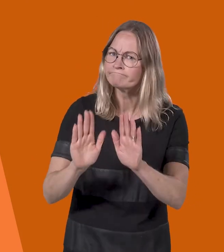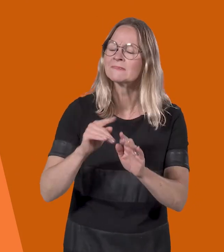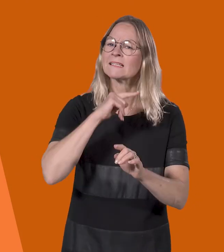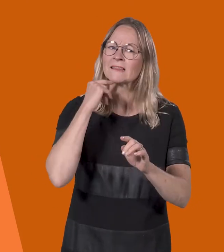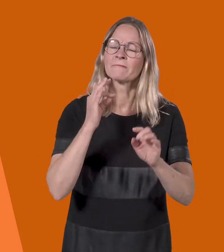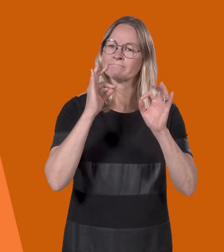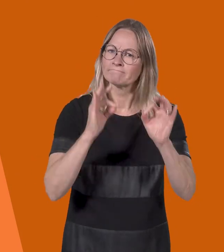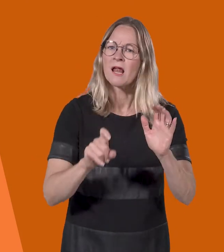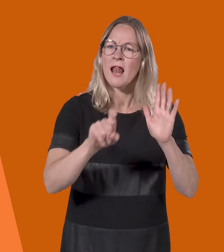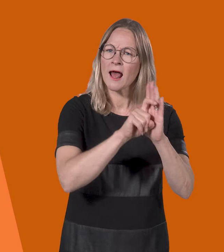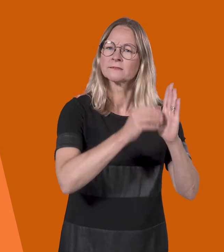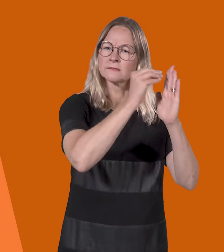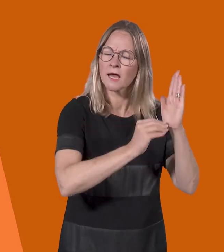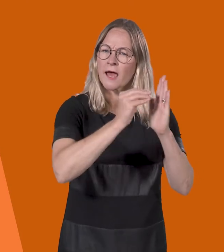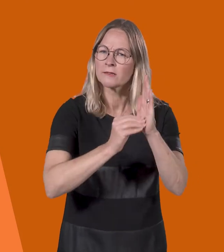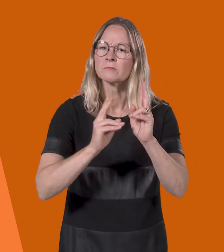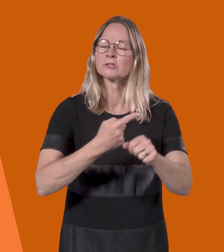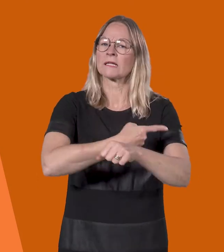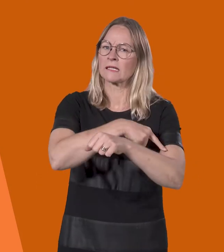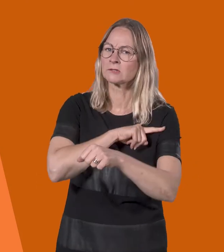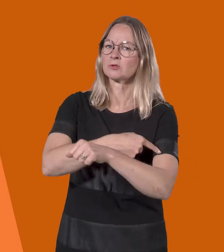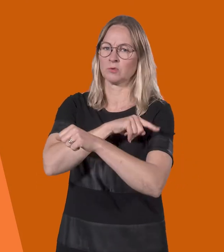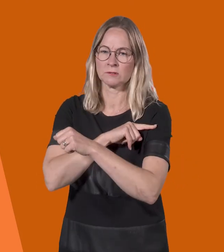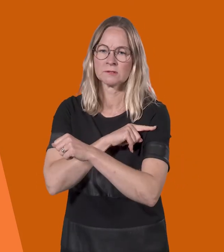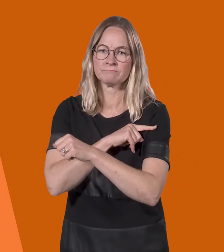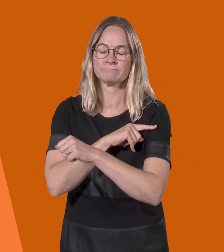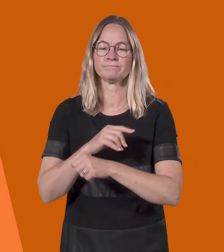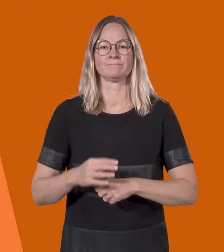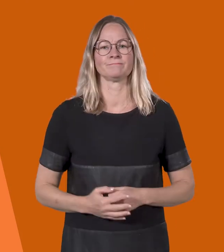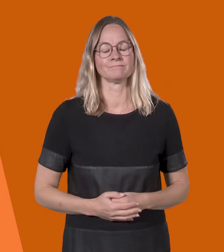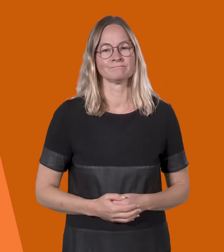riittävällä lainsäädännöllä ja resursseilla.